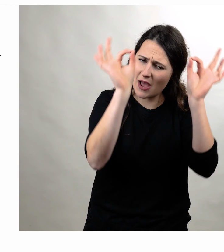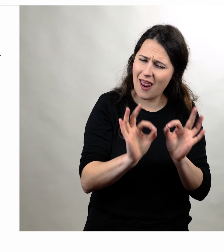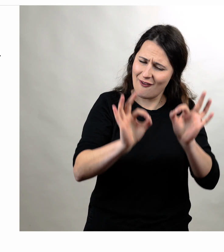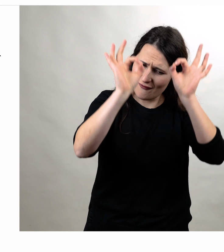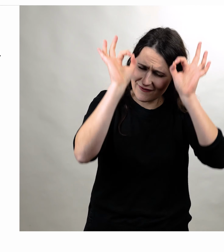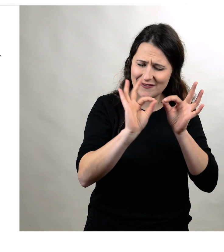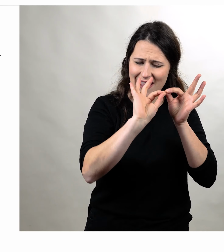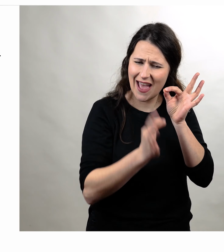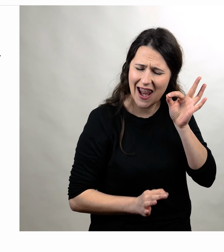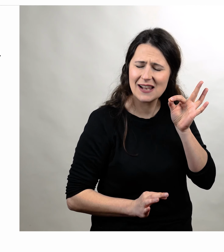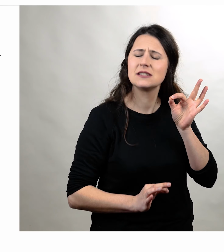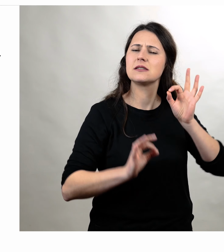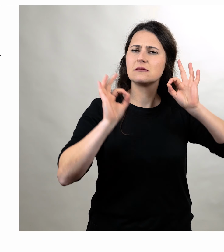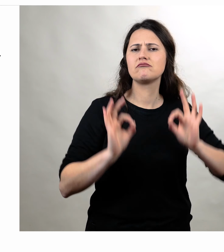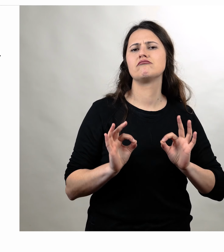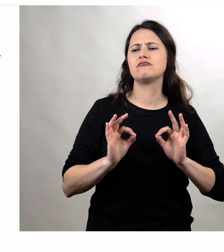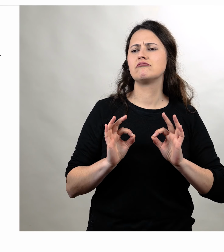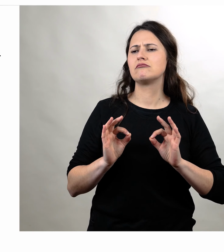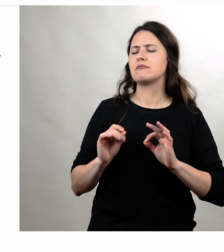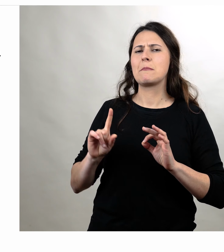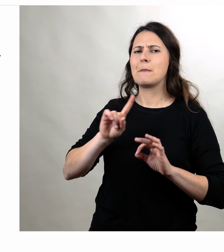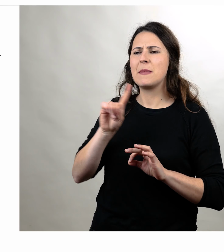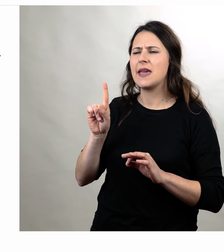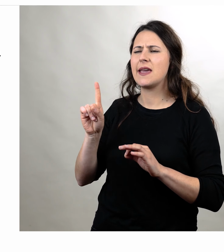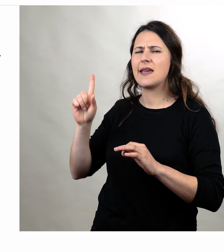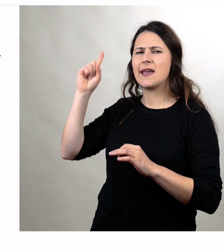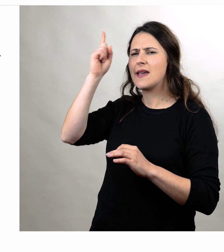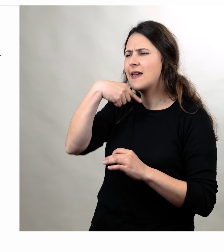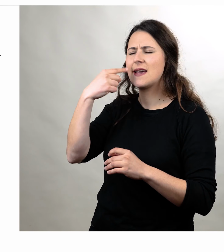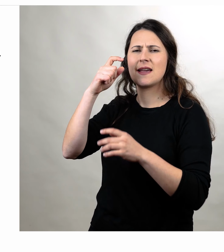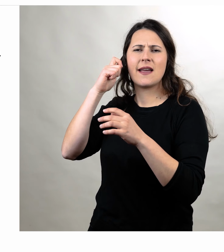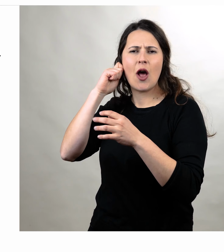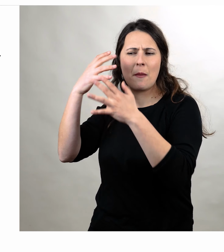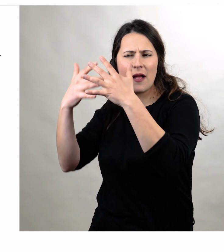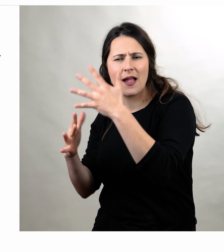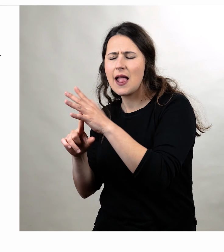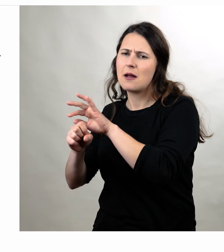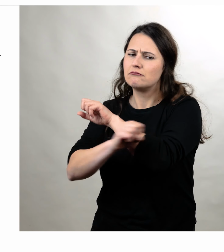Ασφαλείς συναλλαγές με πιστωτική κάρτα